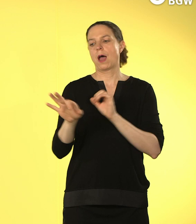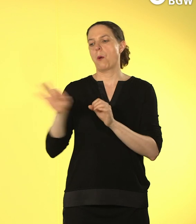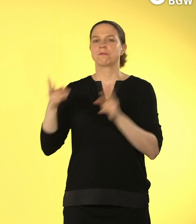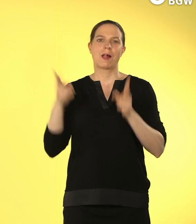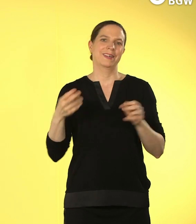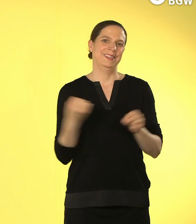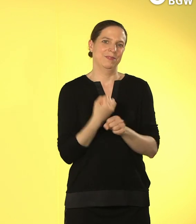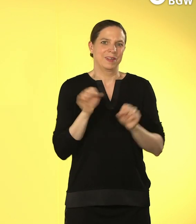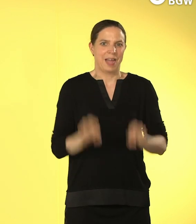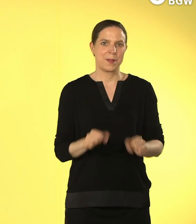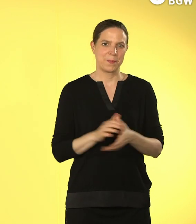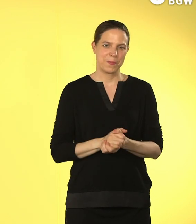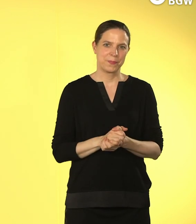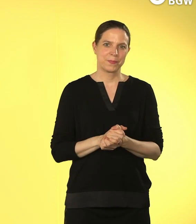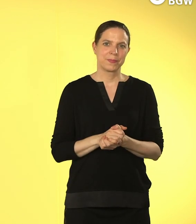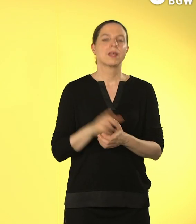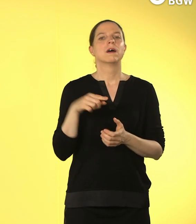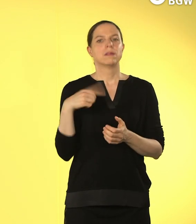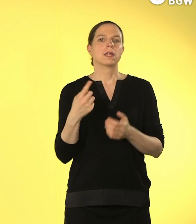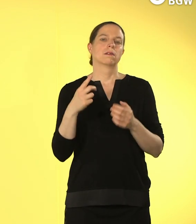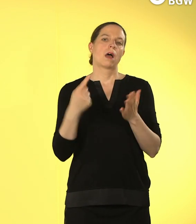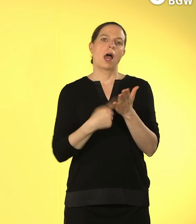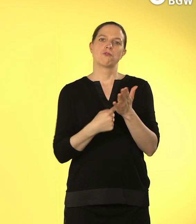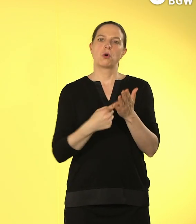und diese Anforderungen erfüllen.